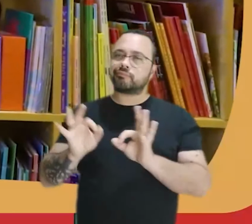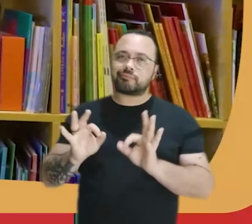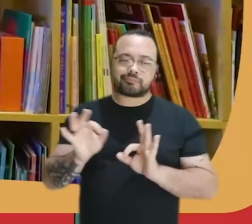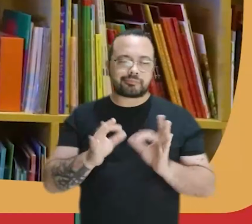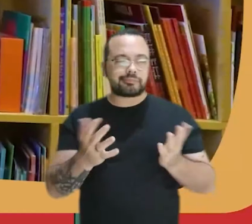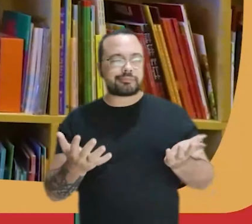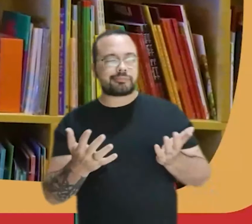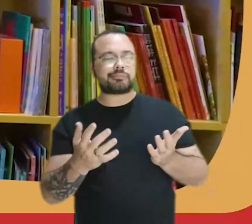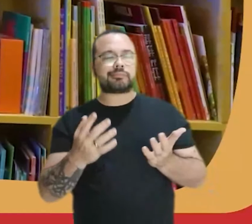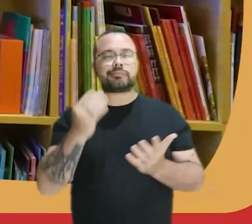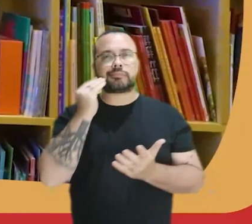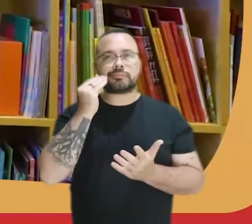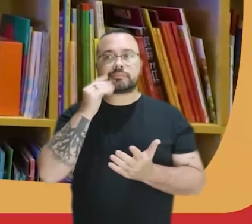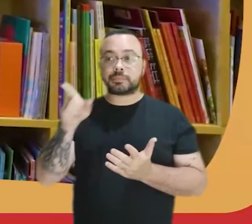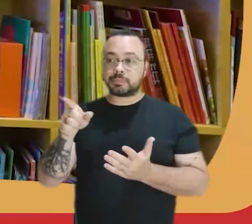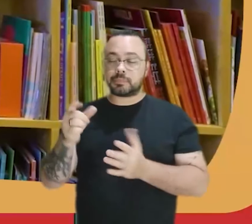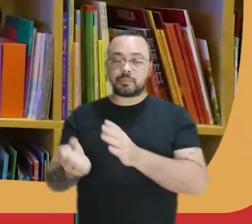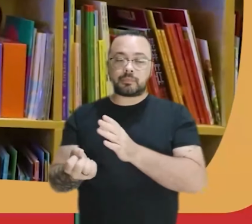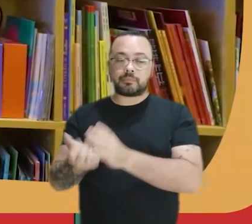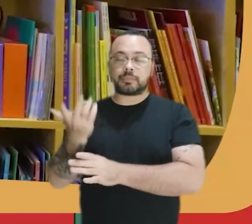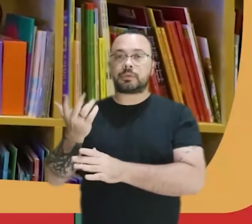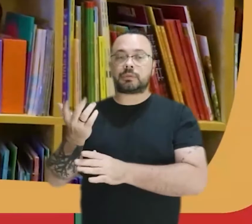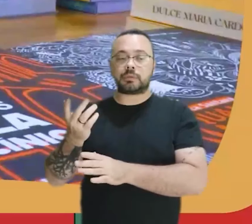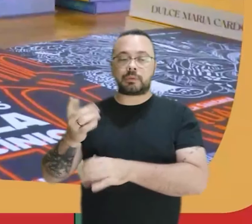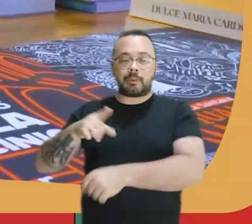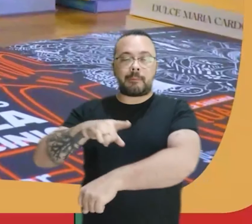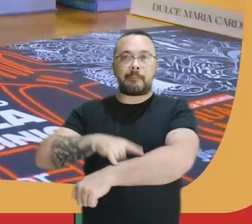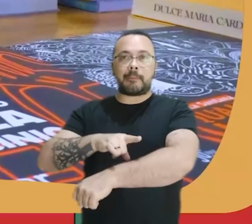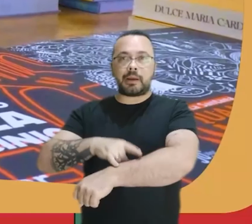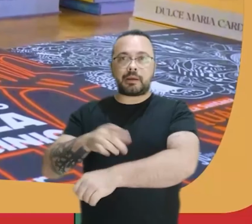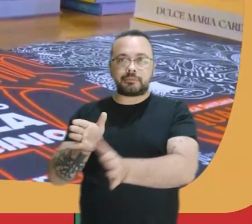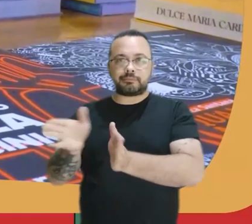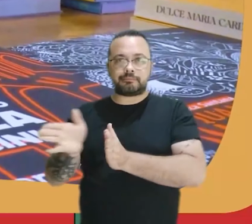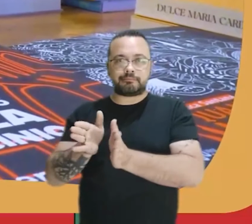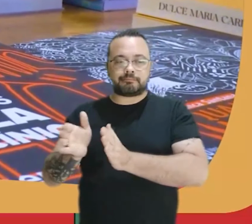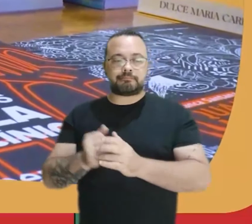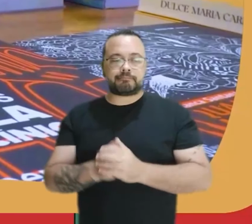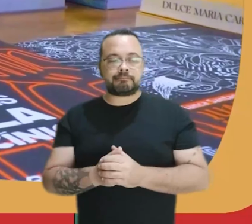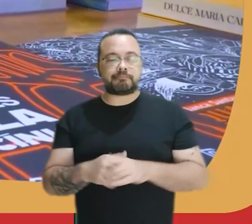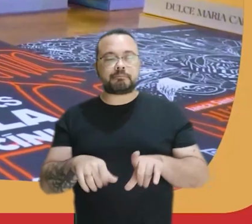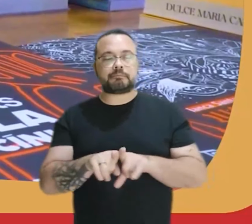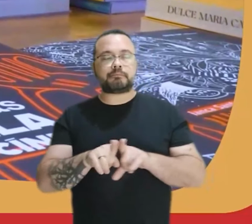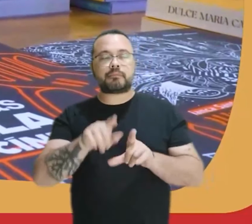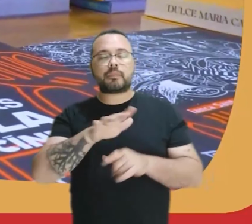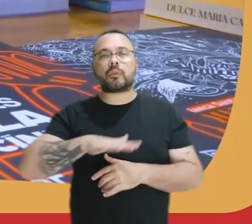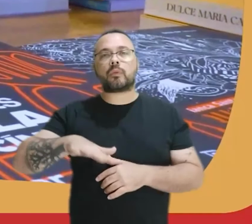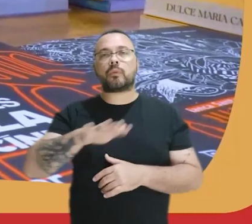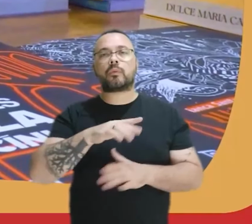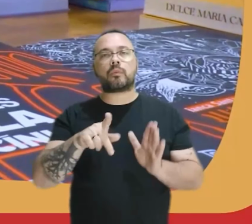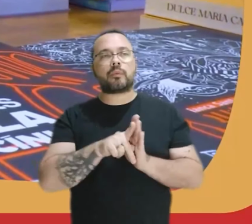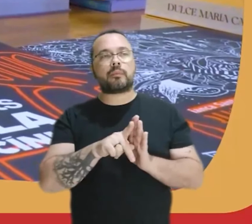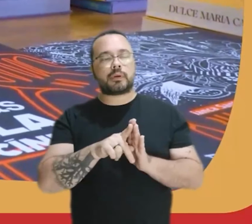assim, criamos um... um banheiro com acessibilidade e fizemos essa ocupação periférica das estantes.